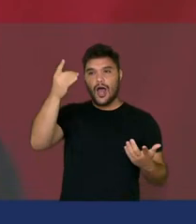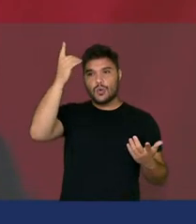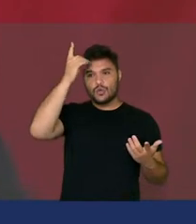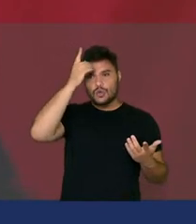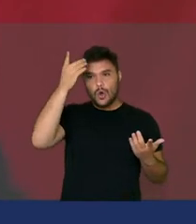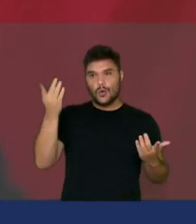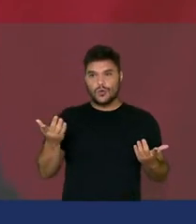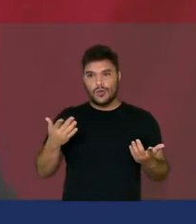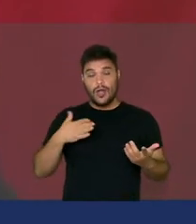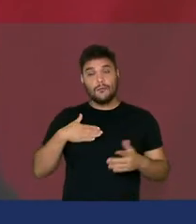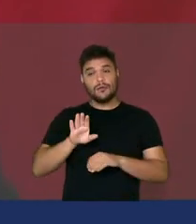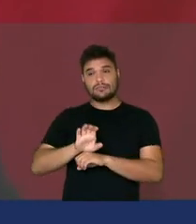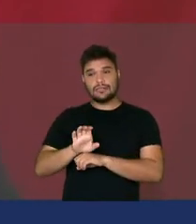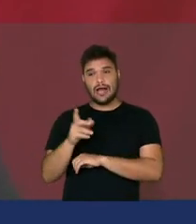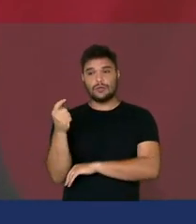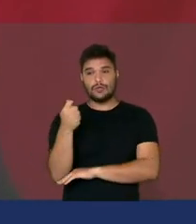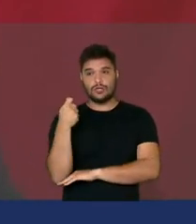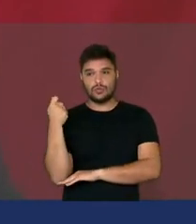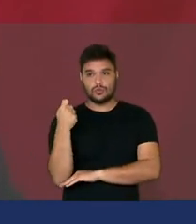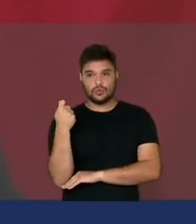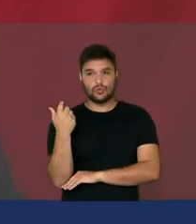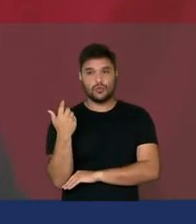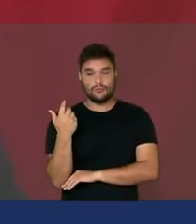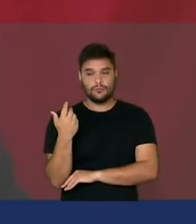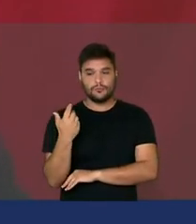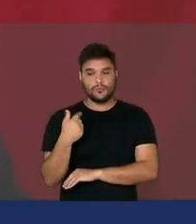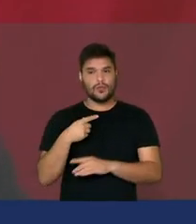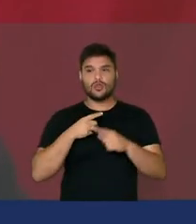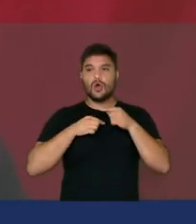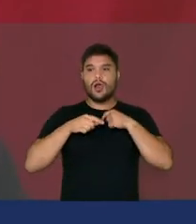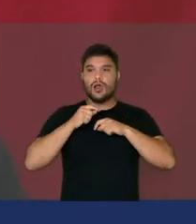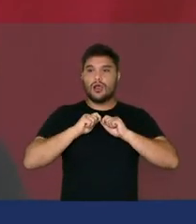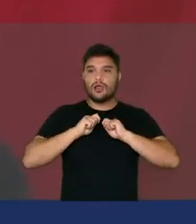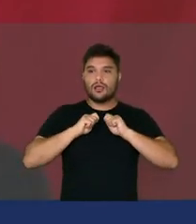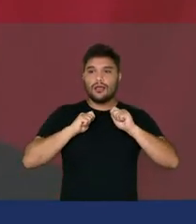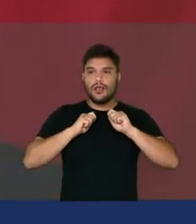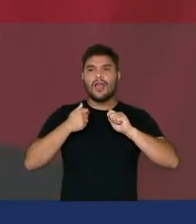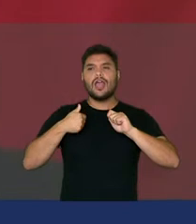AQUELA APTIDÃO, PARA MOSTRAR SEU TALENTO E NO MEU ESTADO, RIO GRANDE DO SUL, EU ESTOU AQUI, PRESIDENTE, DE LENÇO.